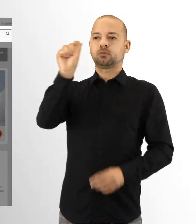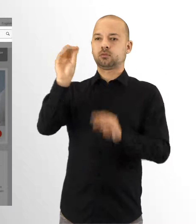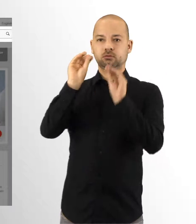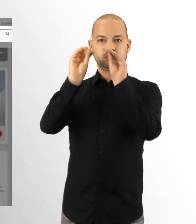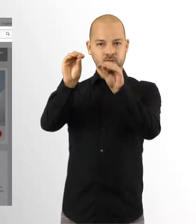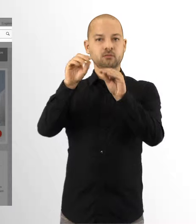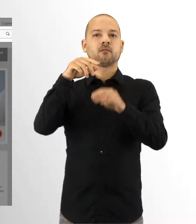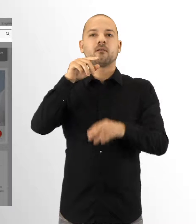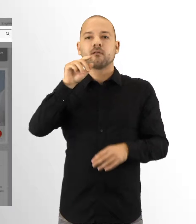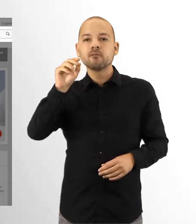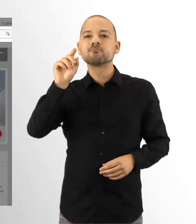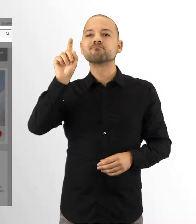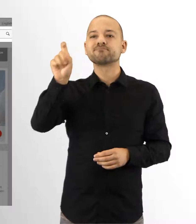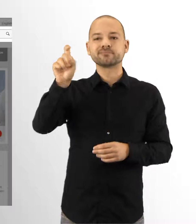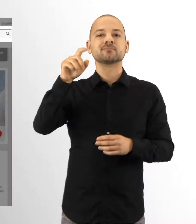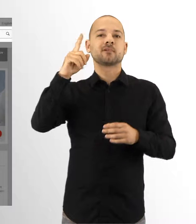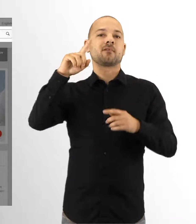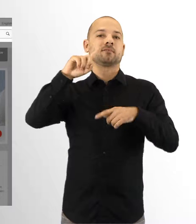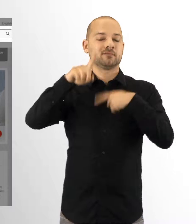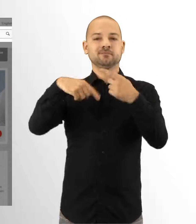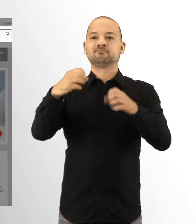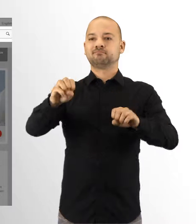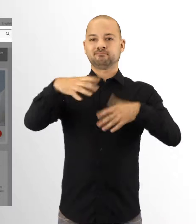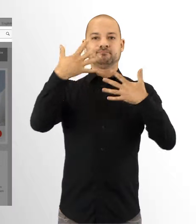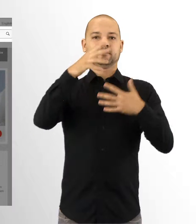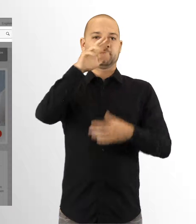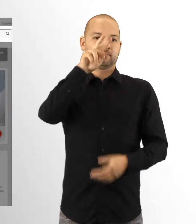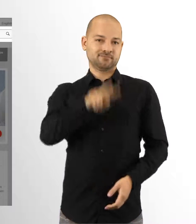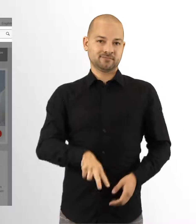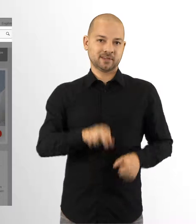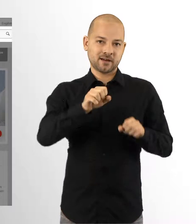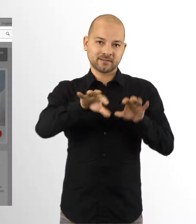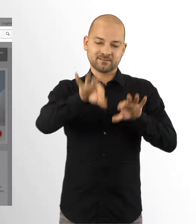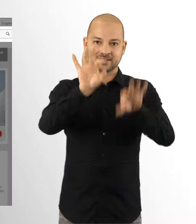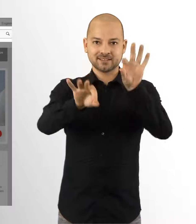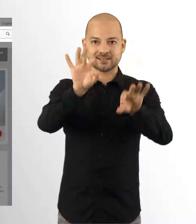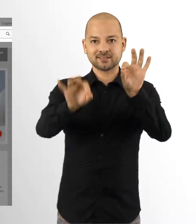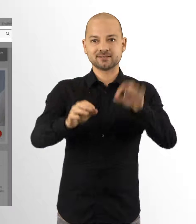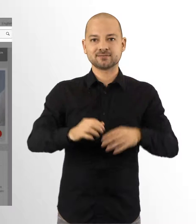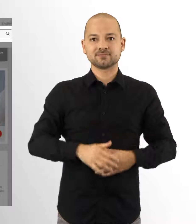Nach Eingabe Ihres Suchbegriffes kommen Sie auf eine Seite, die Ihnen einen Überblick über die Suchergebnisse bietet.